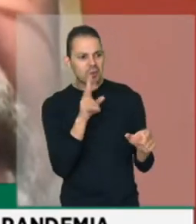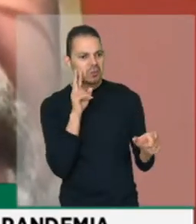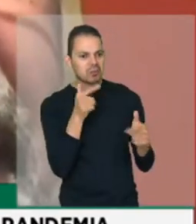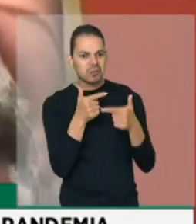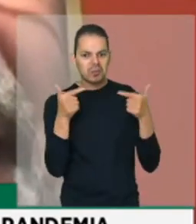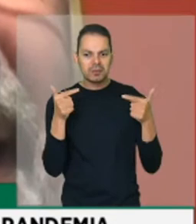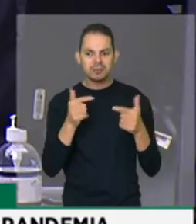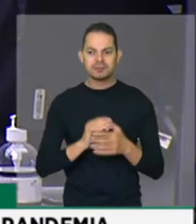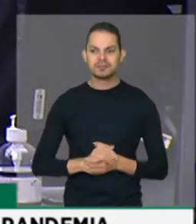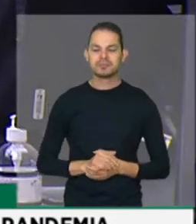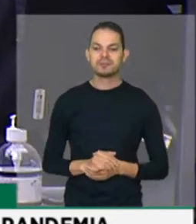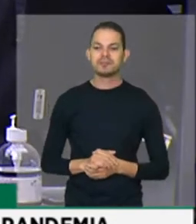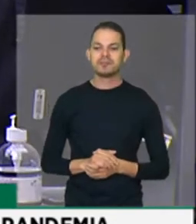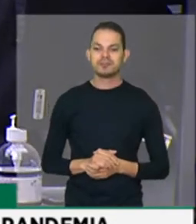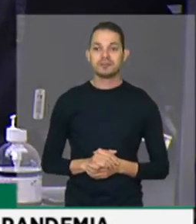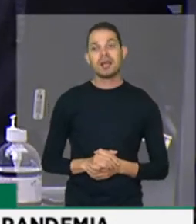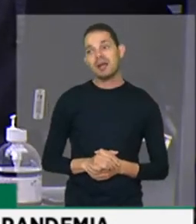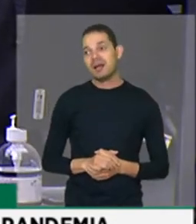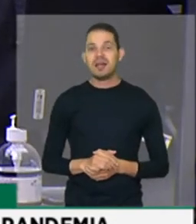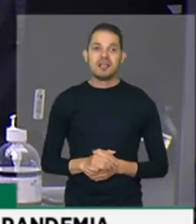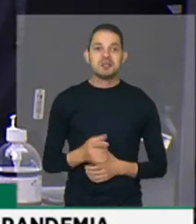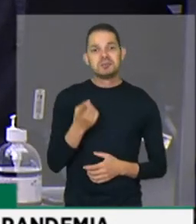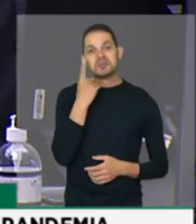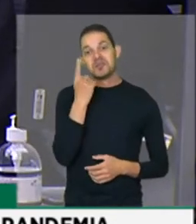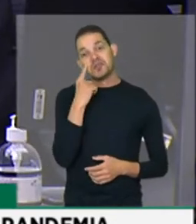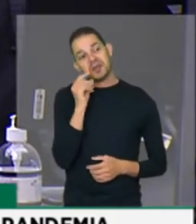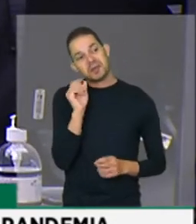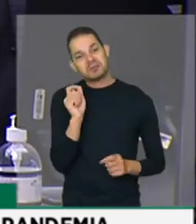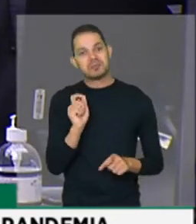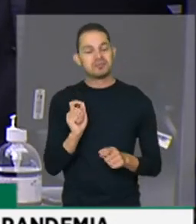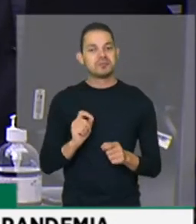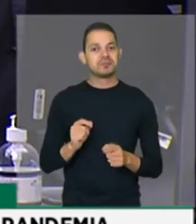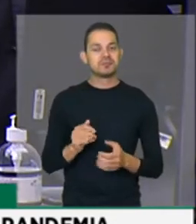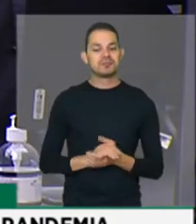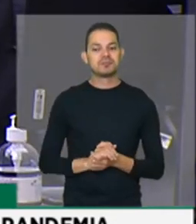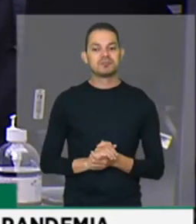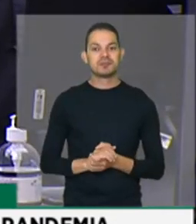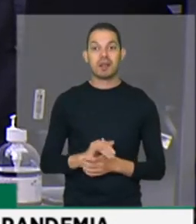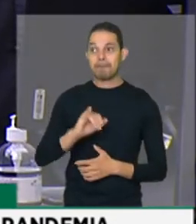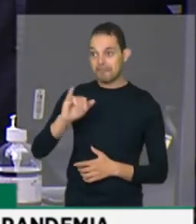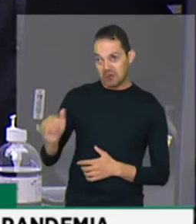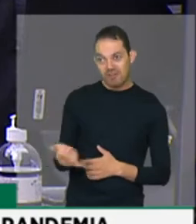DA TALÍRIA... POSSIBILIDADE, VAMOS VER COMO É QUE A GENTE FAZ. -- [DEPUTADO]: APROVEITA PORQUE PASSA RÁPIDO. [RISOS]. -- [PRESIDENTE]: BOM...